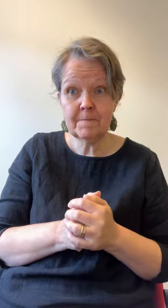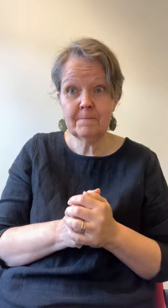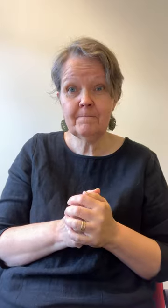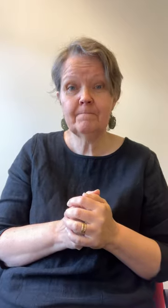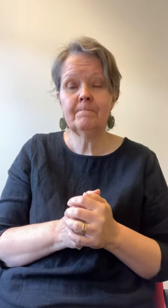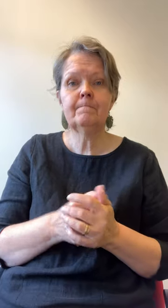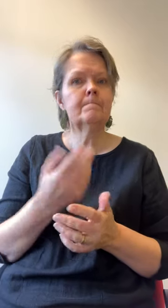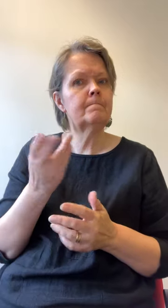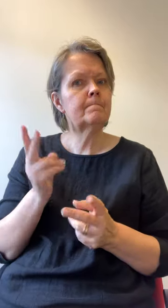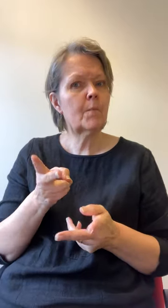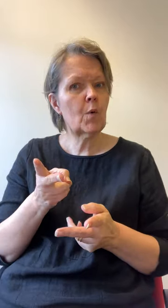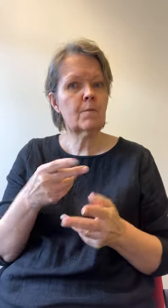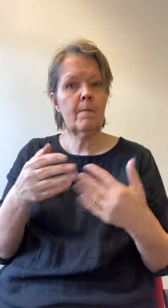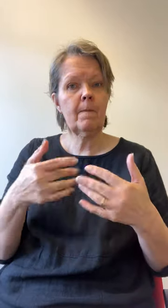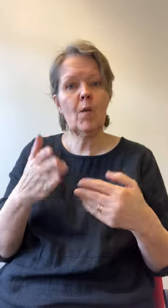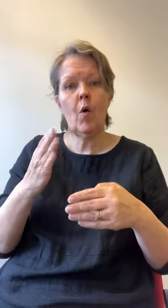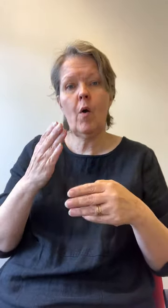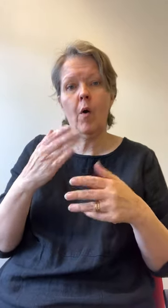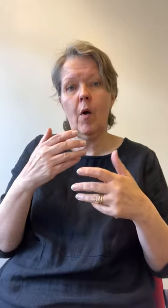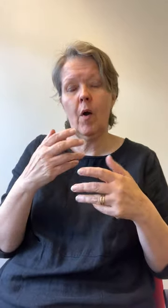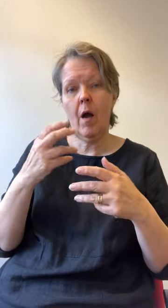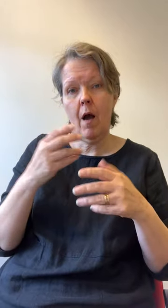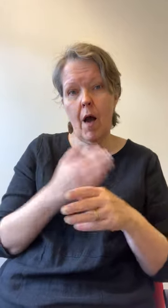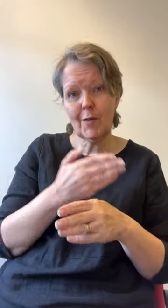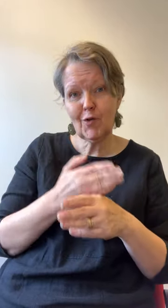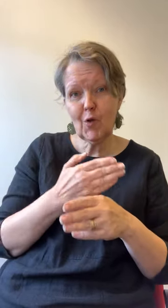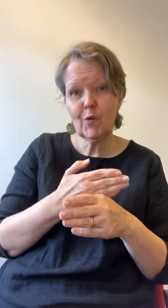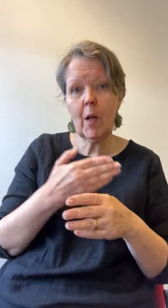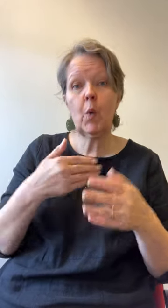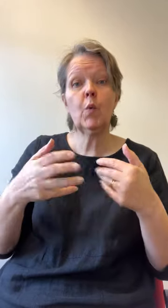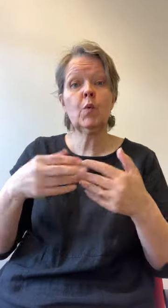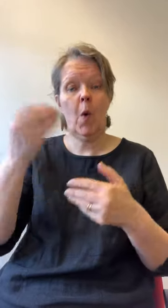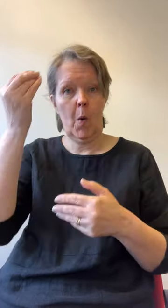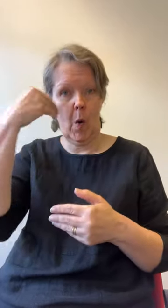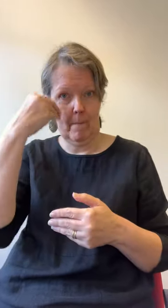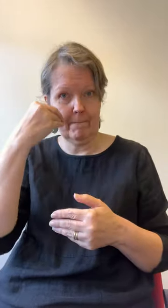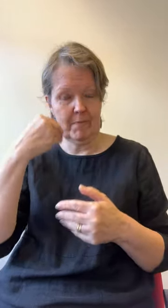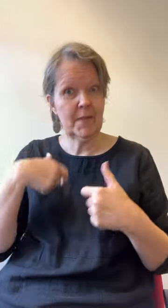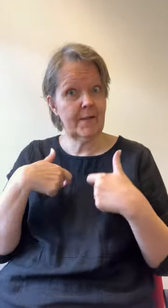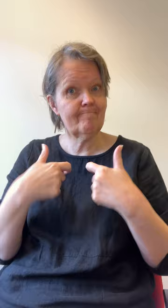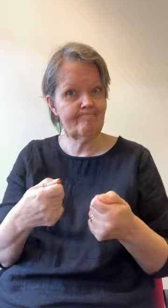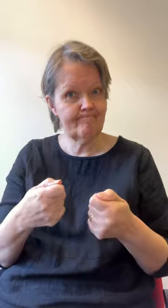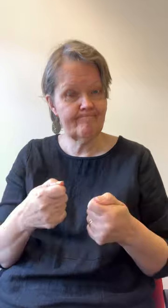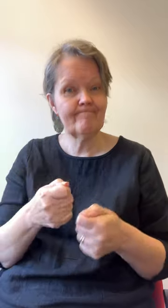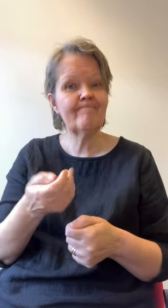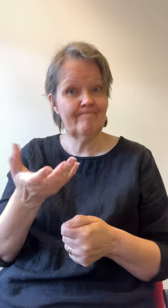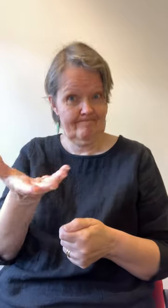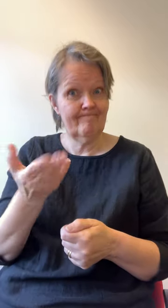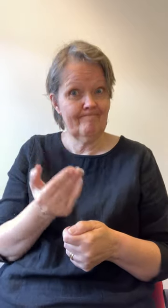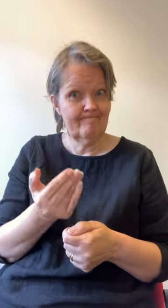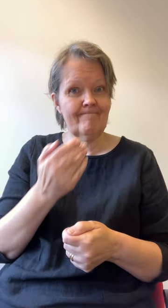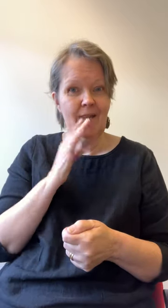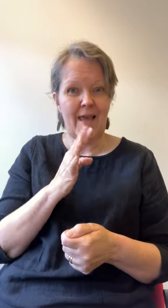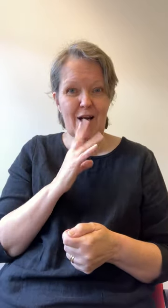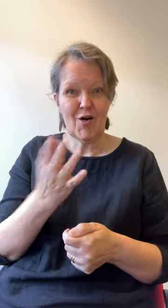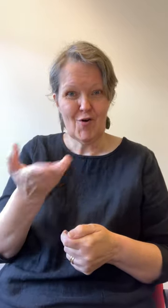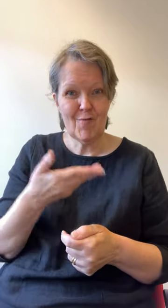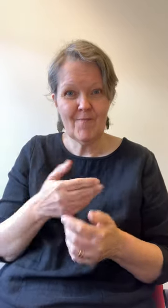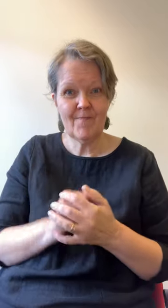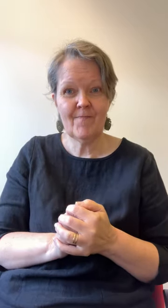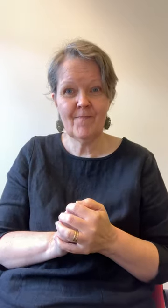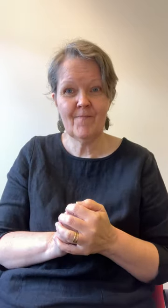Millaisia kokemuksia sinulla on työssäoppimisesta tai työharjoittelusta?